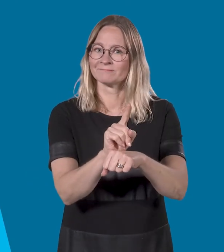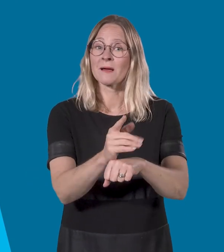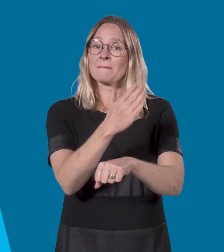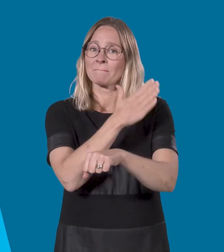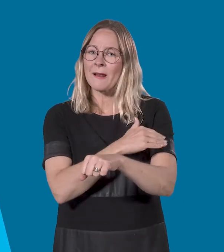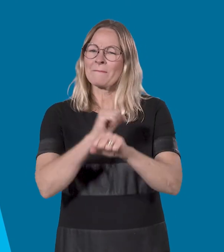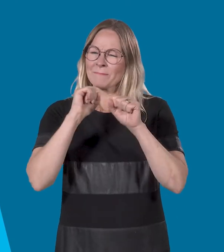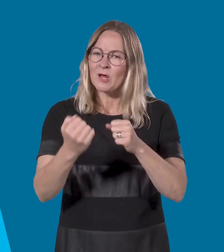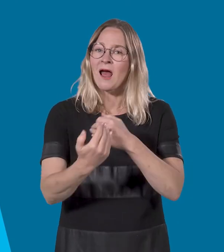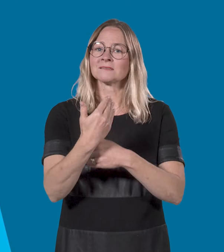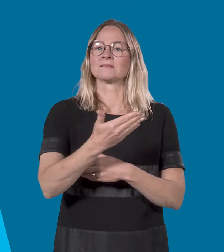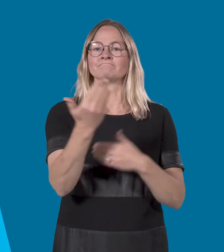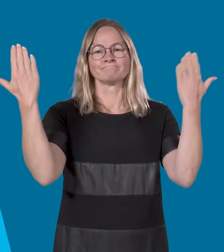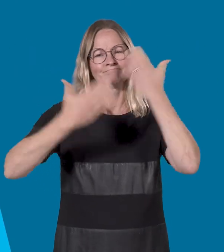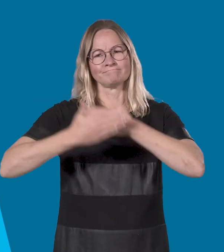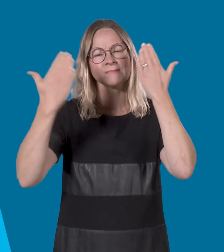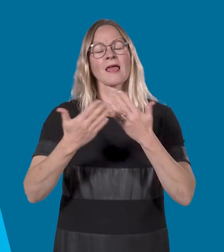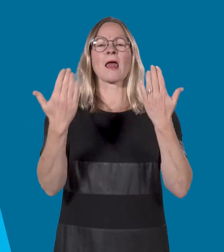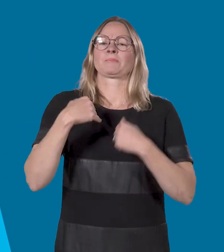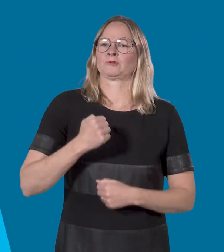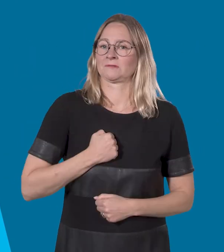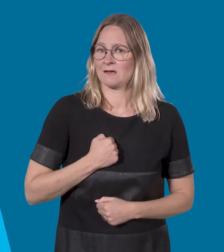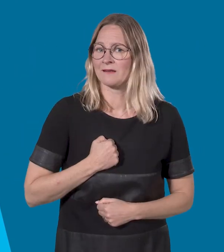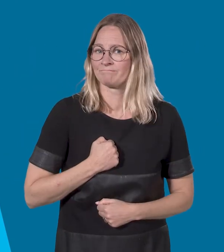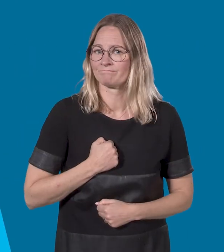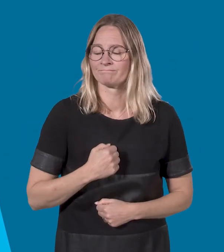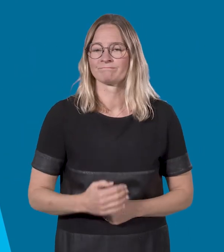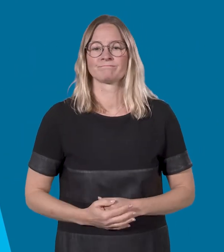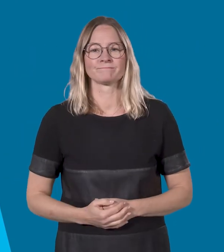ja palvelun tulee olla asiakkaille helposti saatavilla ympärivuorokautisesti.